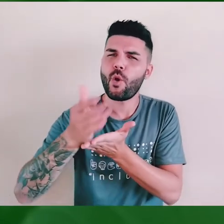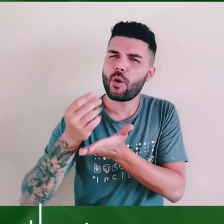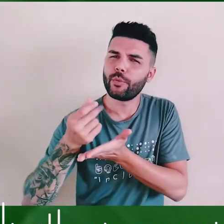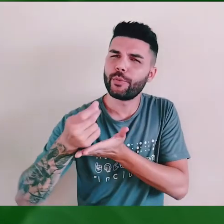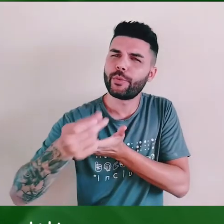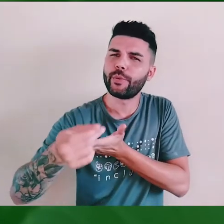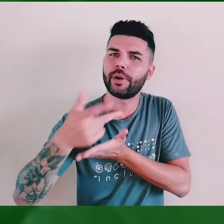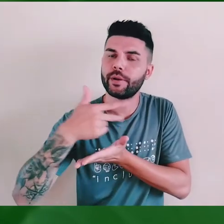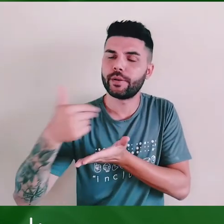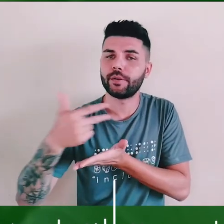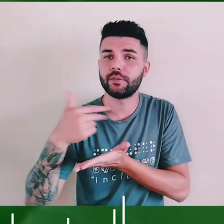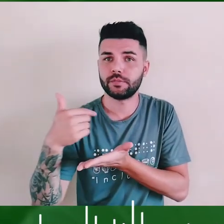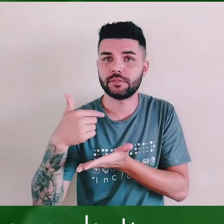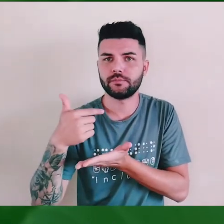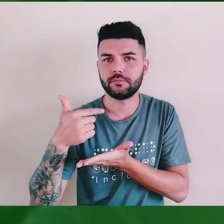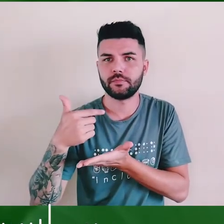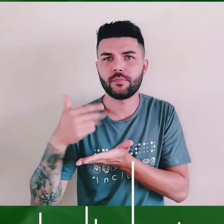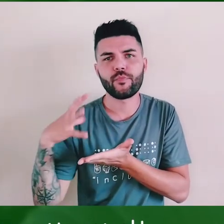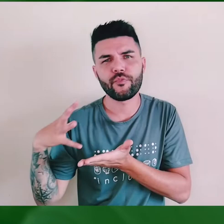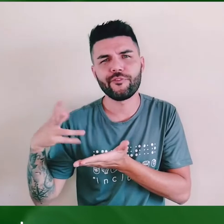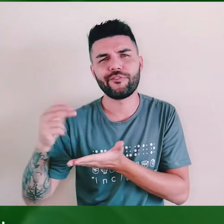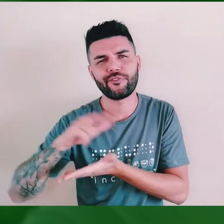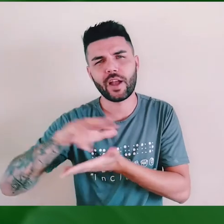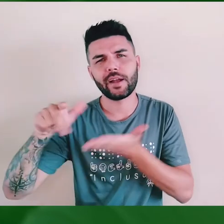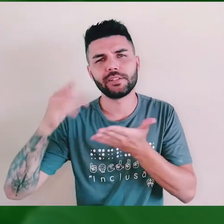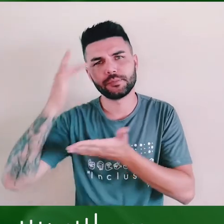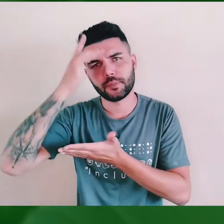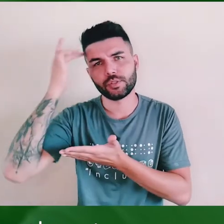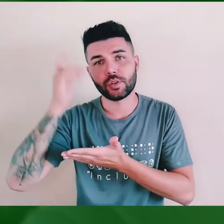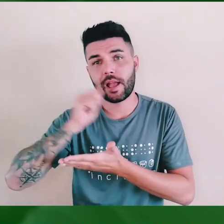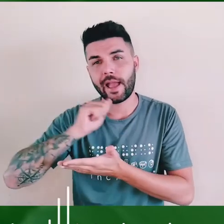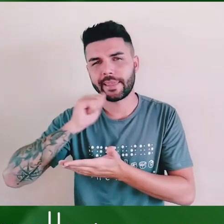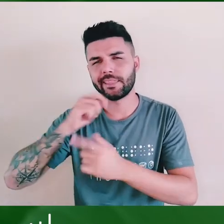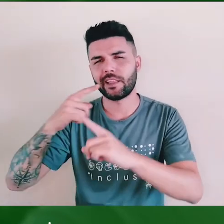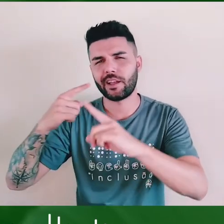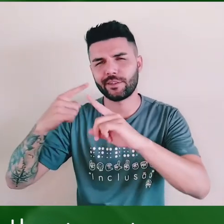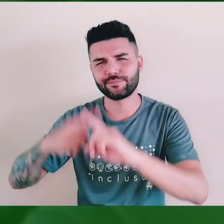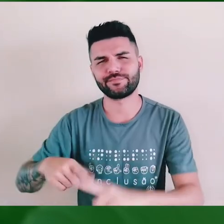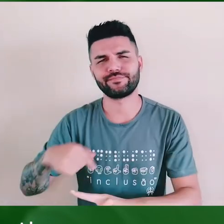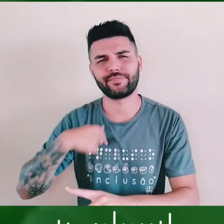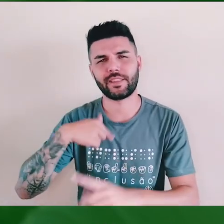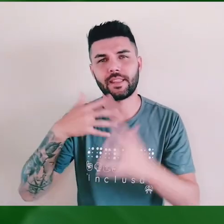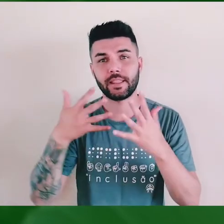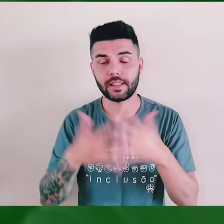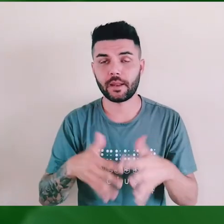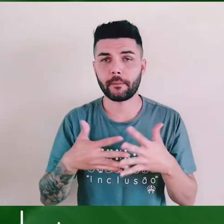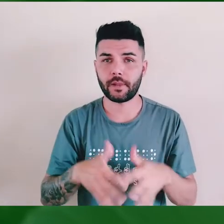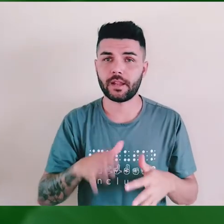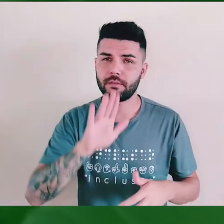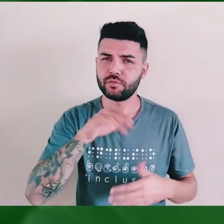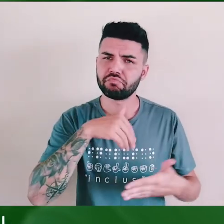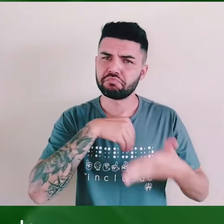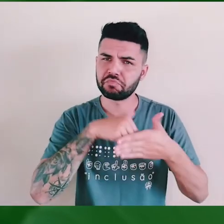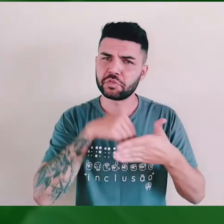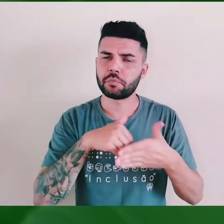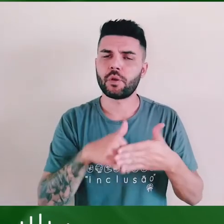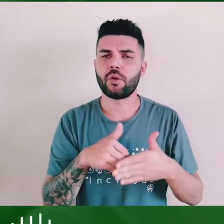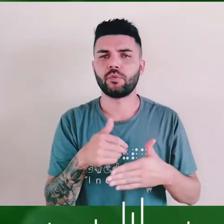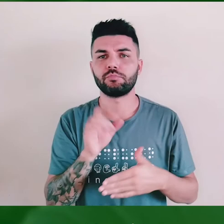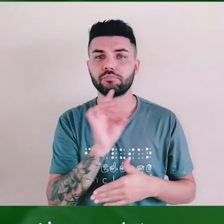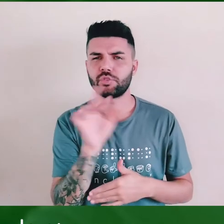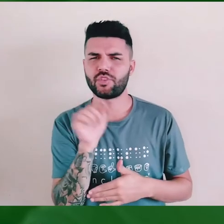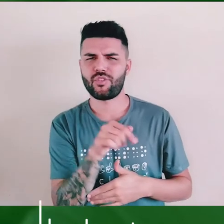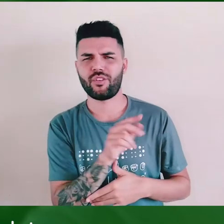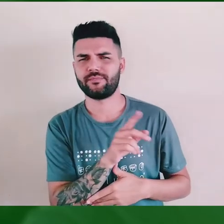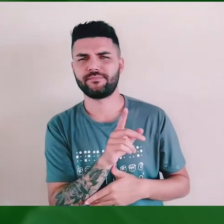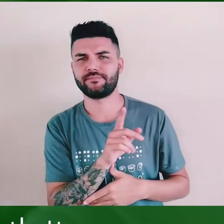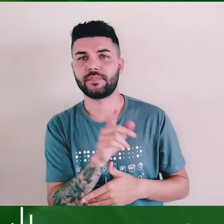joga contra? Muita. Mas eu acho que não só no futebol, pensando na sociedade como um